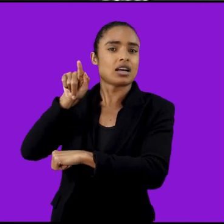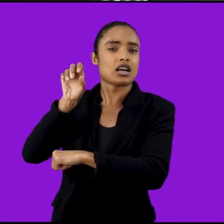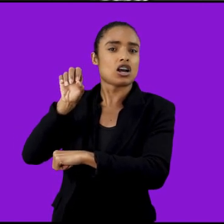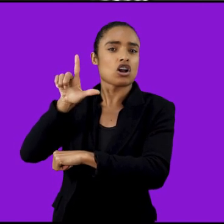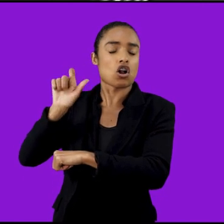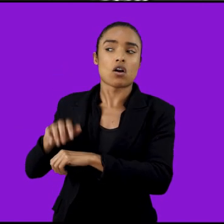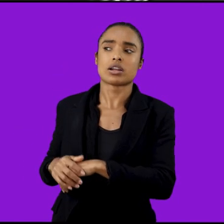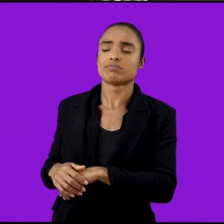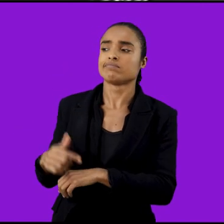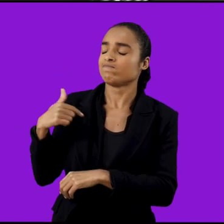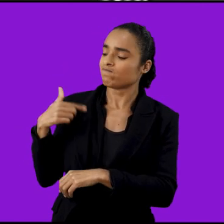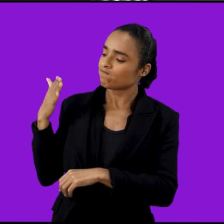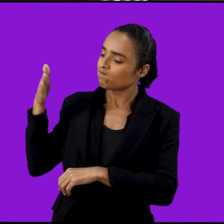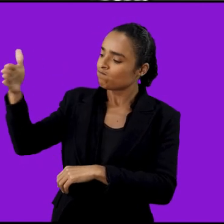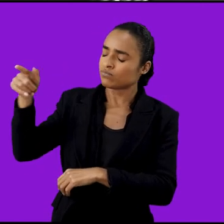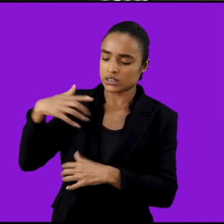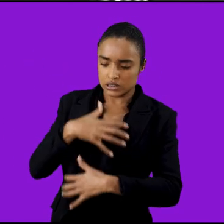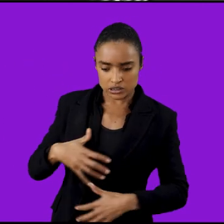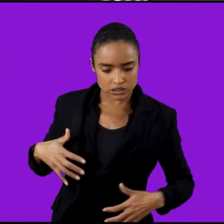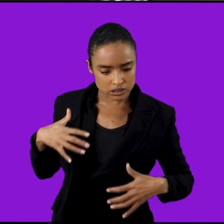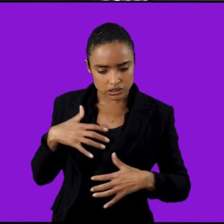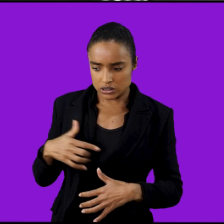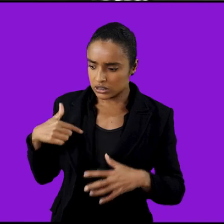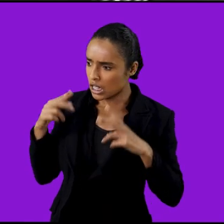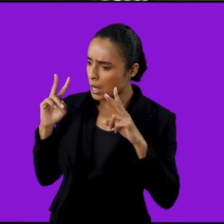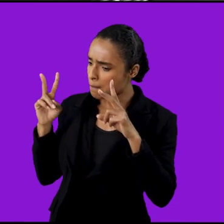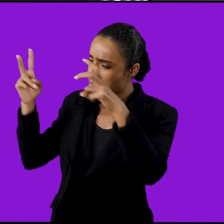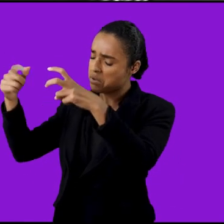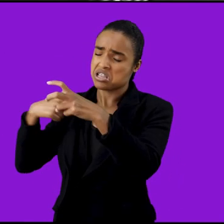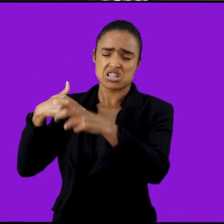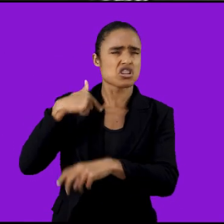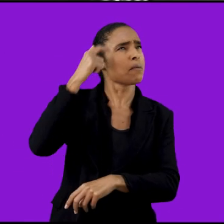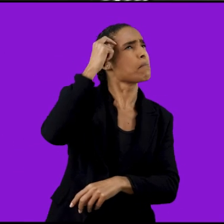mexeu muito comigo porque primeiro que eu tinha uma idealização absurda assim né…